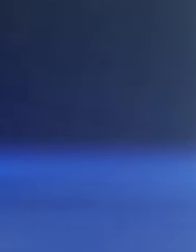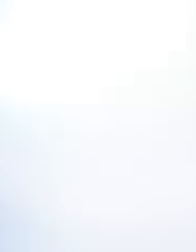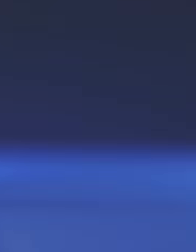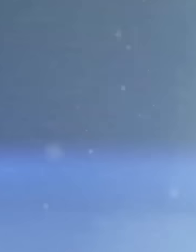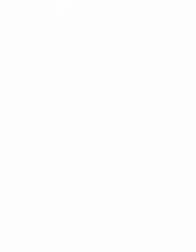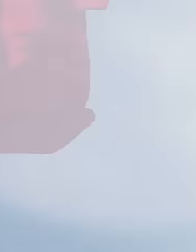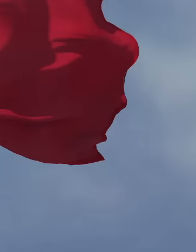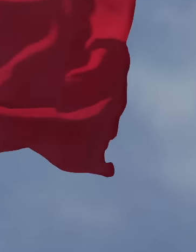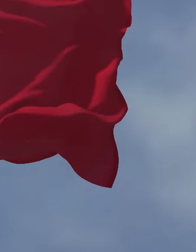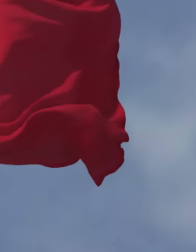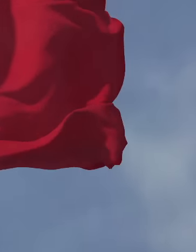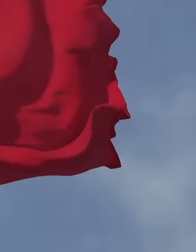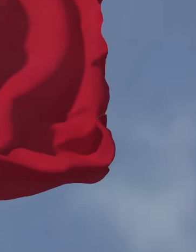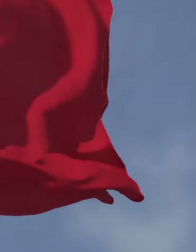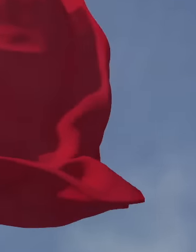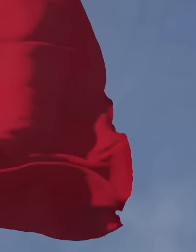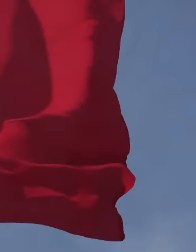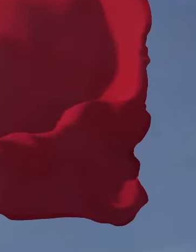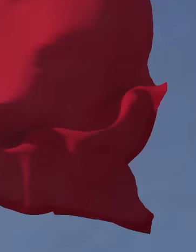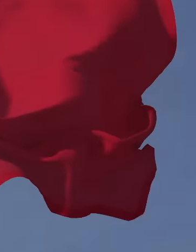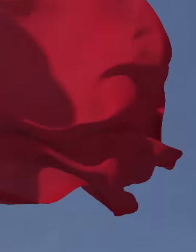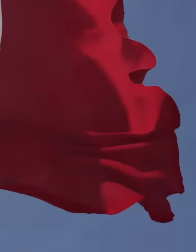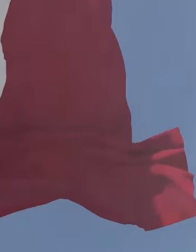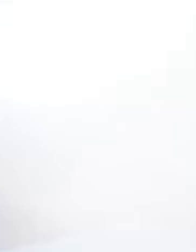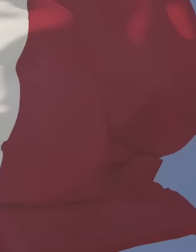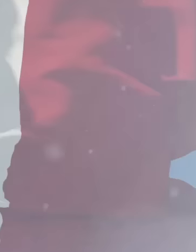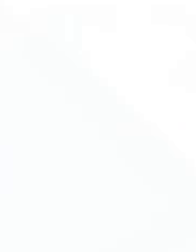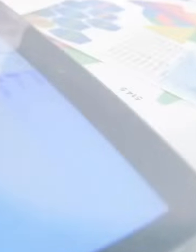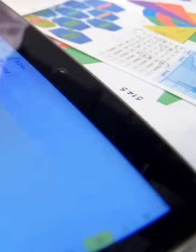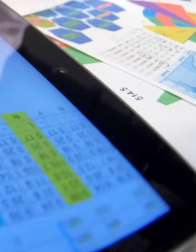enfrenta en México un litigio que podría cambiar el rumbo de sus operaciones en el